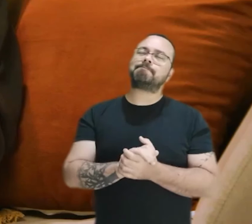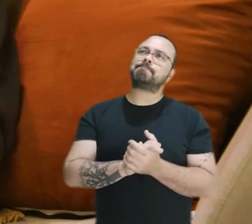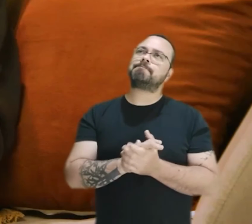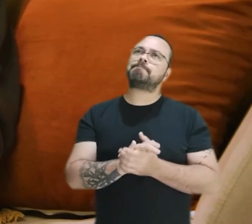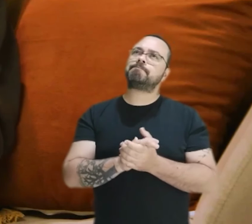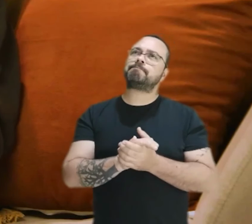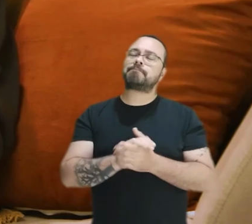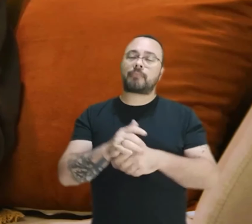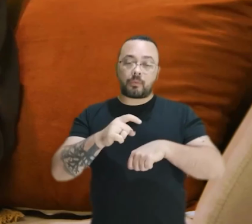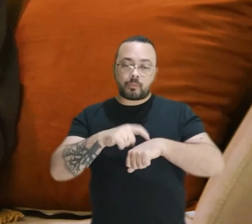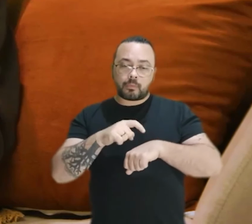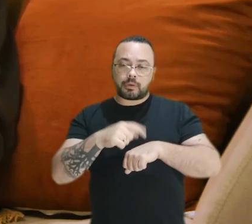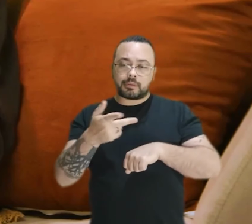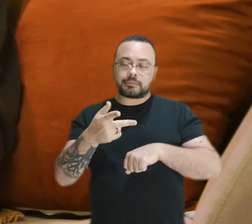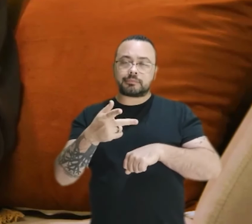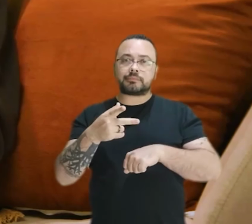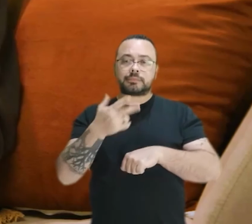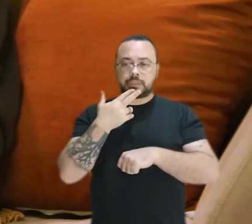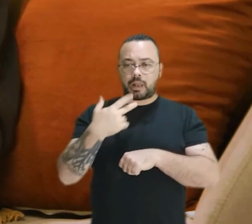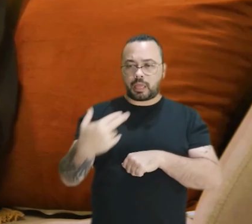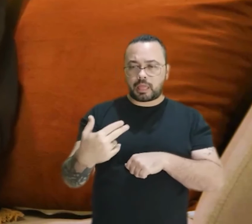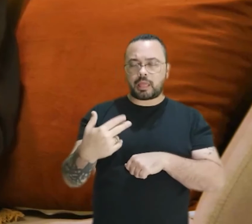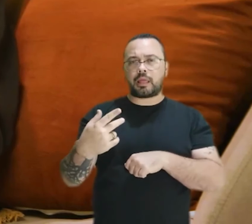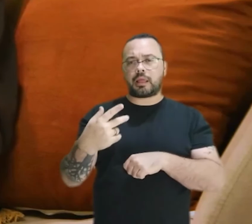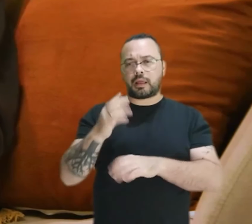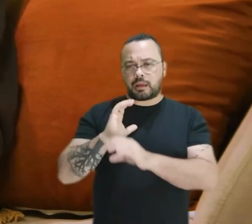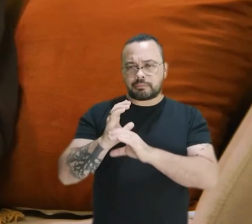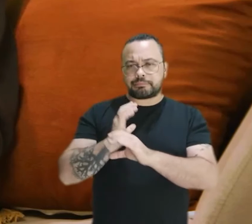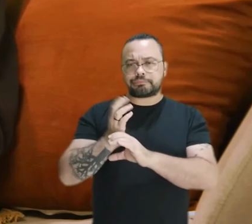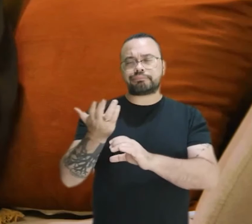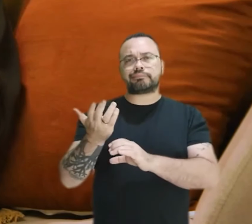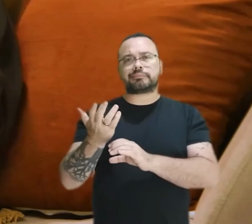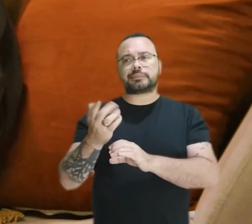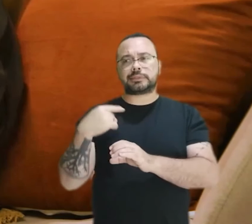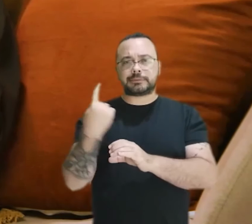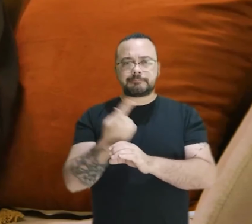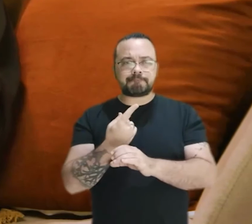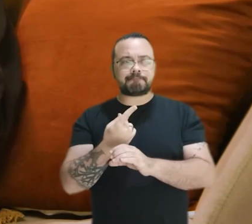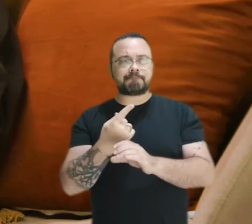momentos em que a linguagem falha, né? E que a gente acaba se identificando